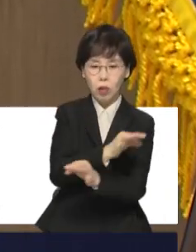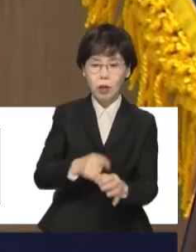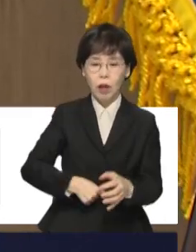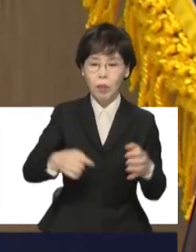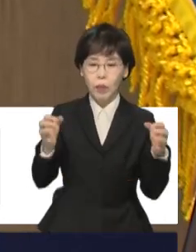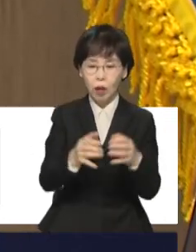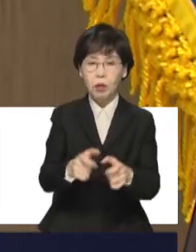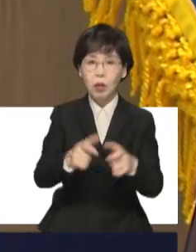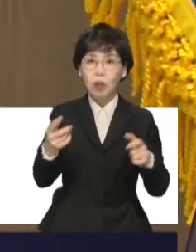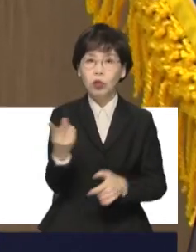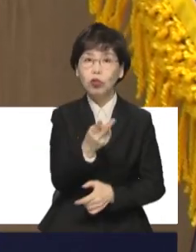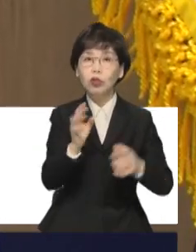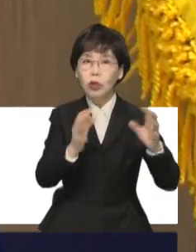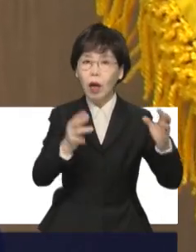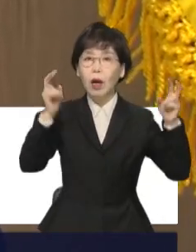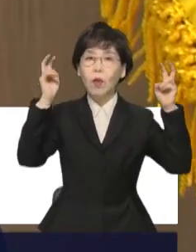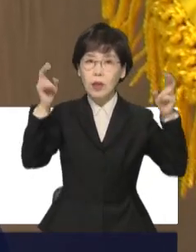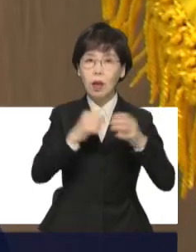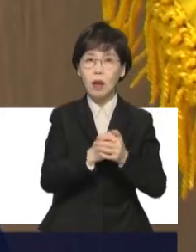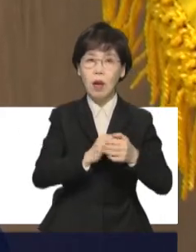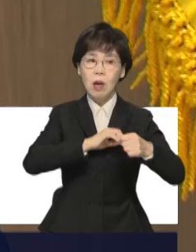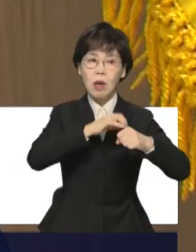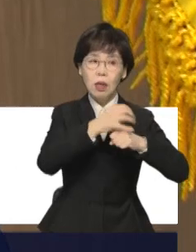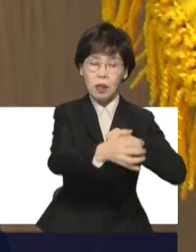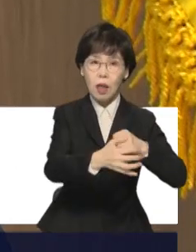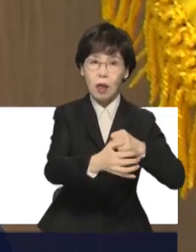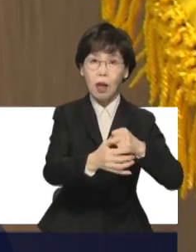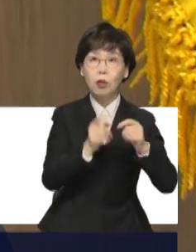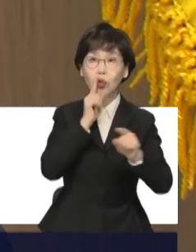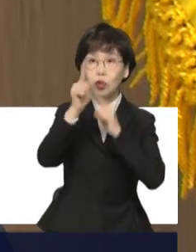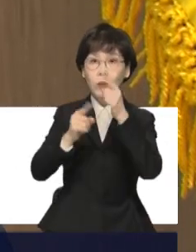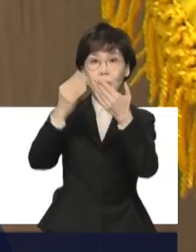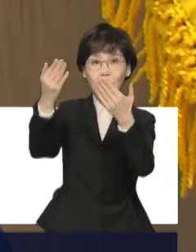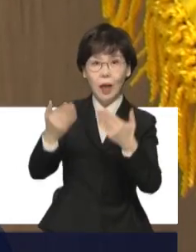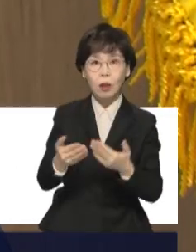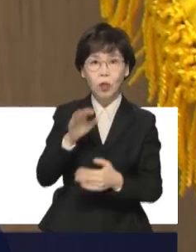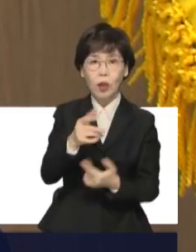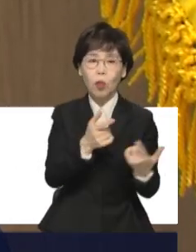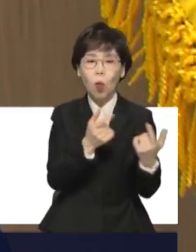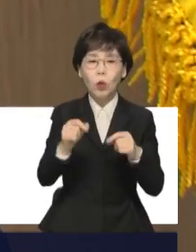기업이 글로벌 수주시장에서 공동 진출할 수 있는 기회를 활짝 열 것입니다.